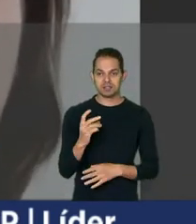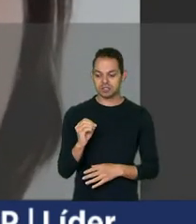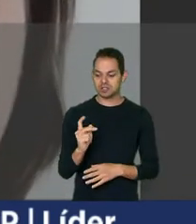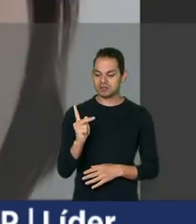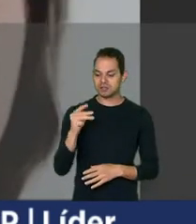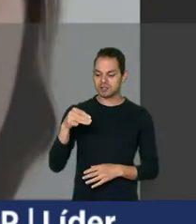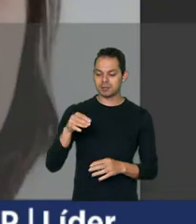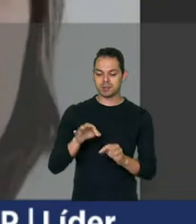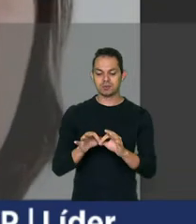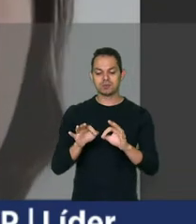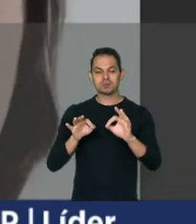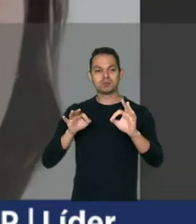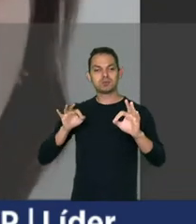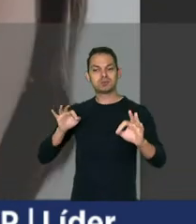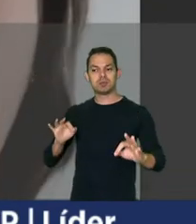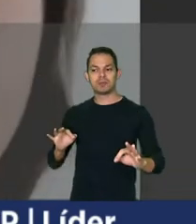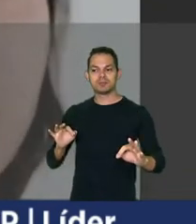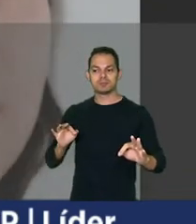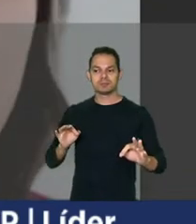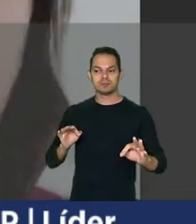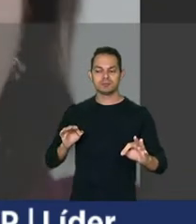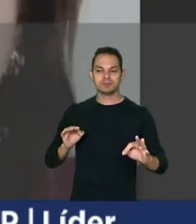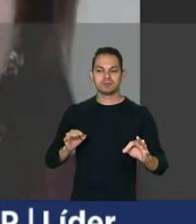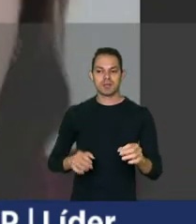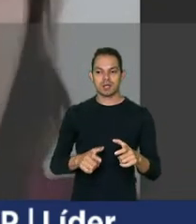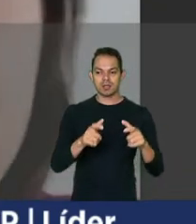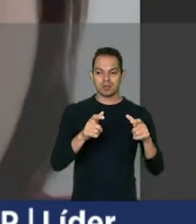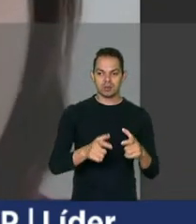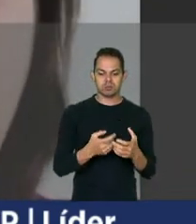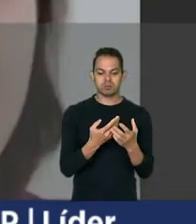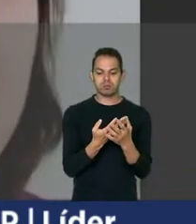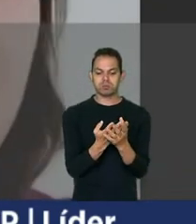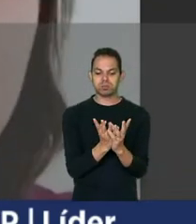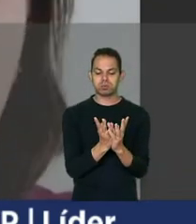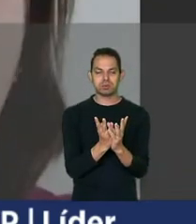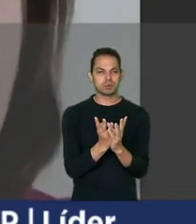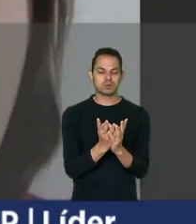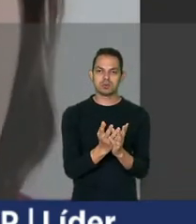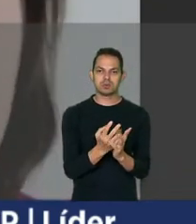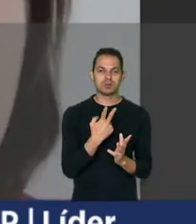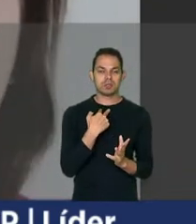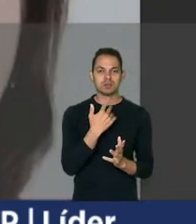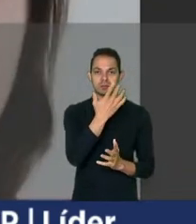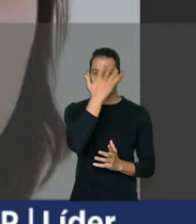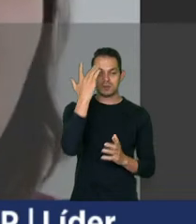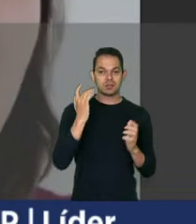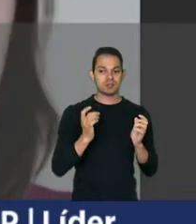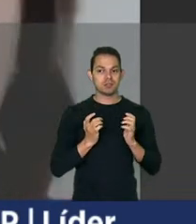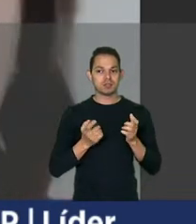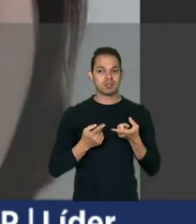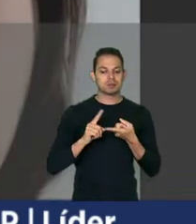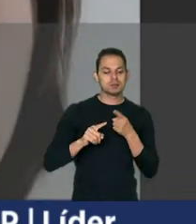DESTAQUE GARANTE QUE HÁ 20 QUILÔMETROS DE LOCAIS ASSIM NÃO SEJAM CONSTITUÍDOS ESSES LOCAIS DE... ORGANIZADOS POR MAGNATAS PARA FAZEREM GRANDES